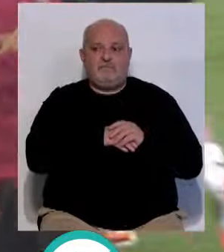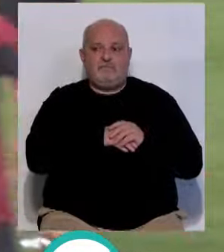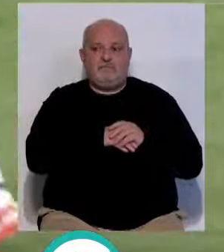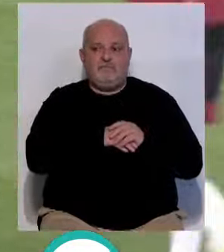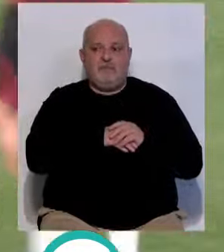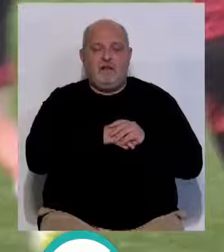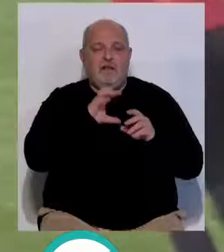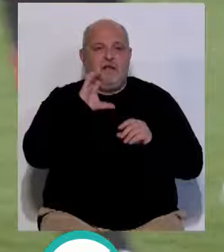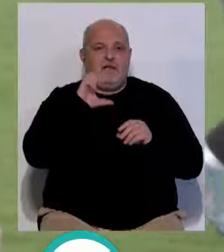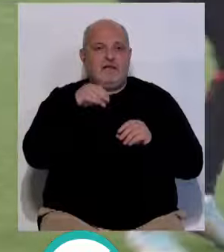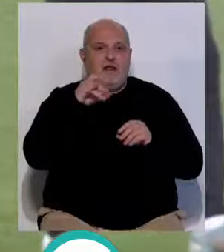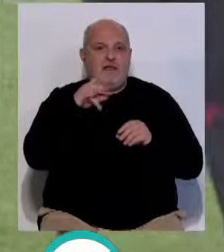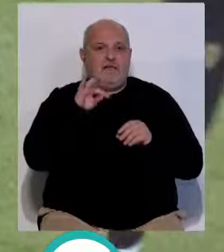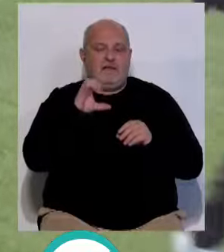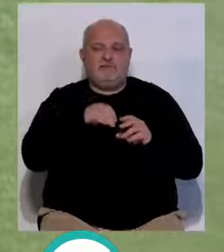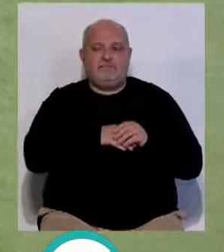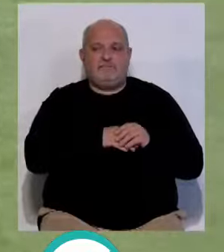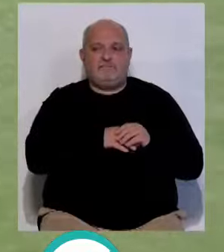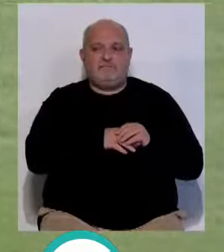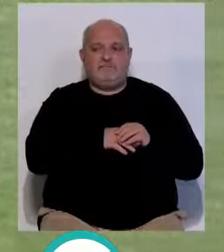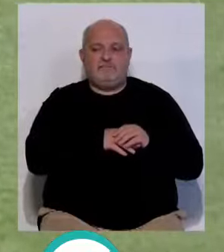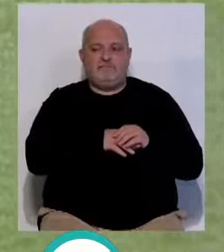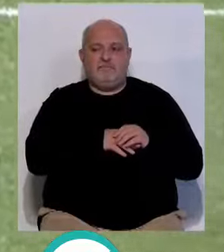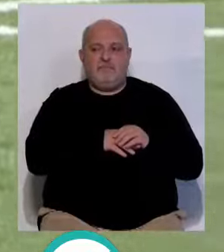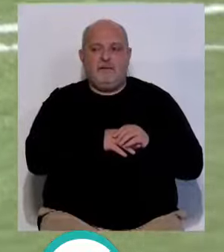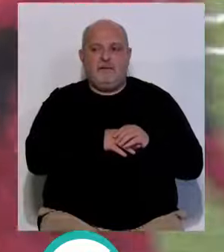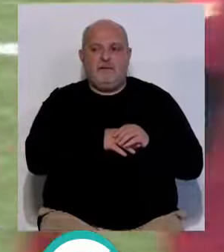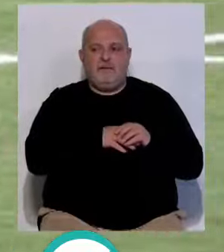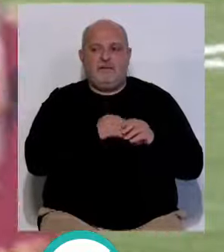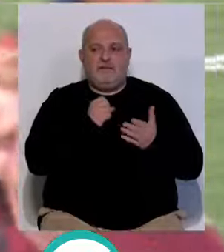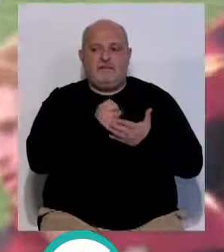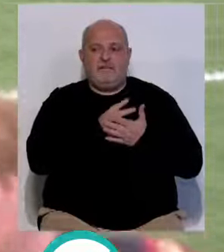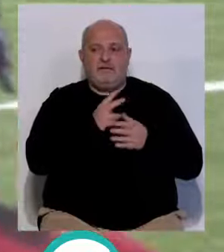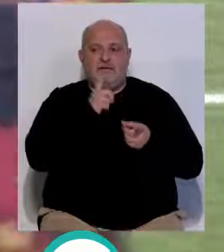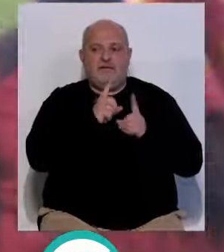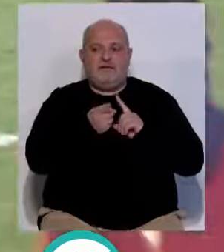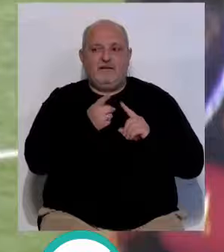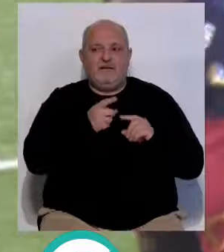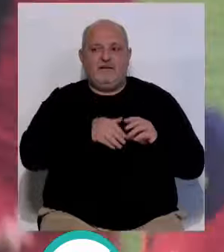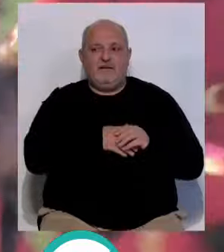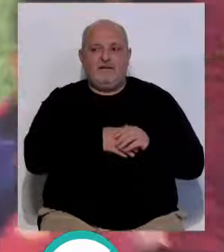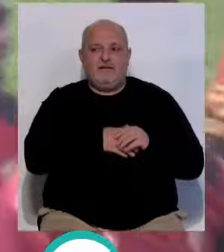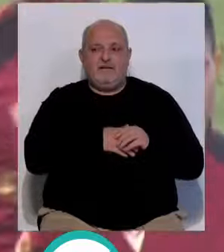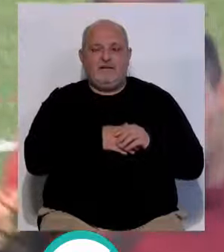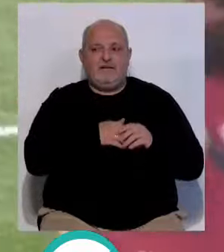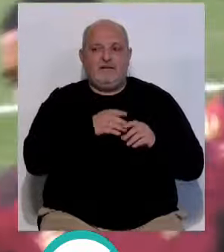duda yo te voy a volver a reventar la escaleta un momentito solo un momento eh Para cerar con Fede